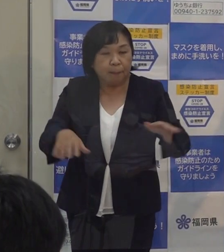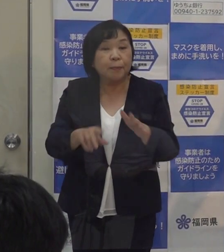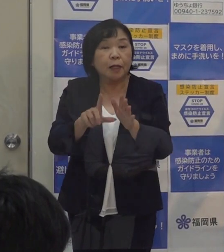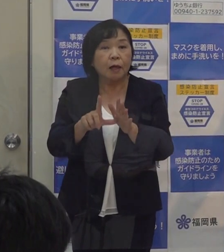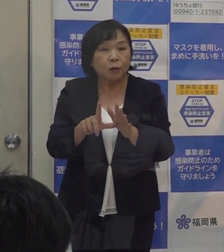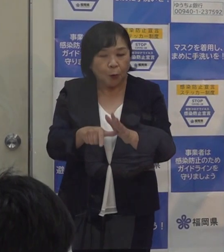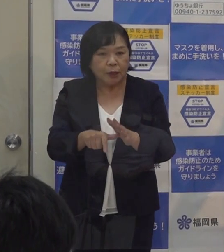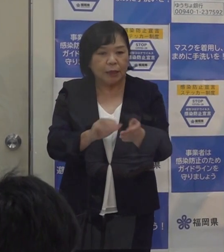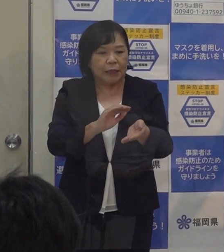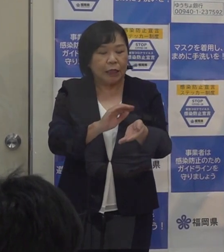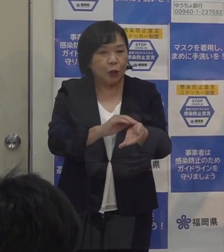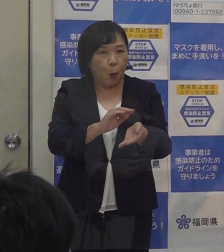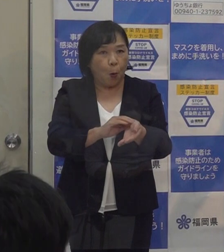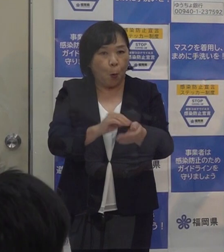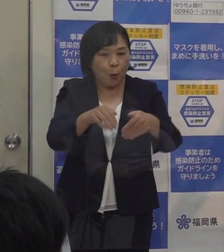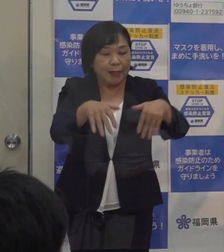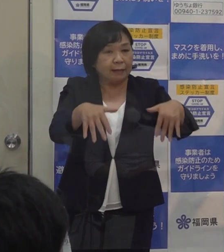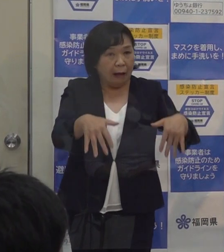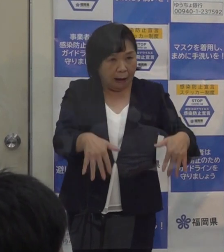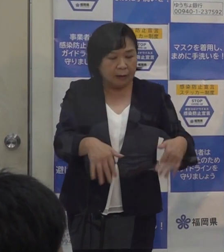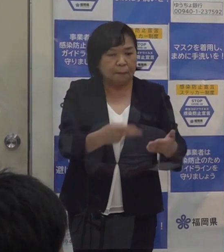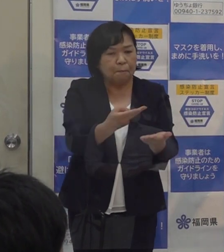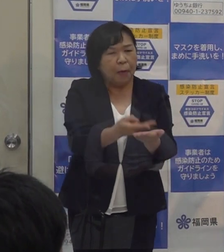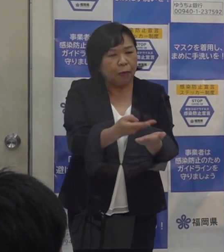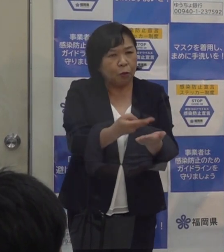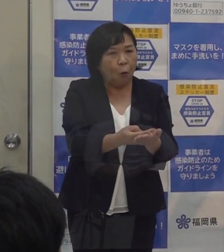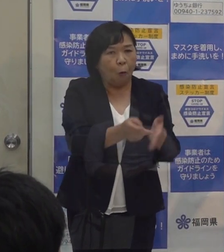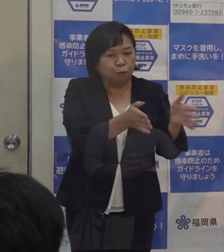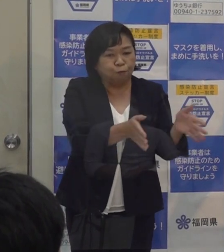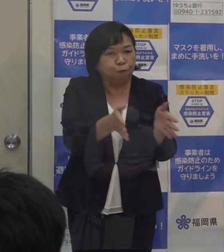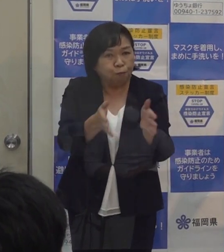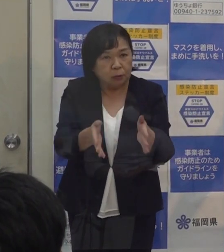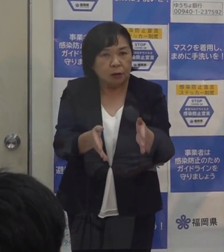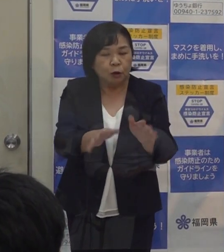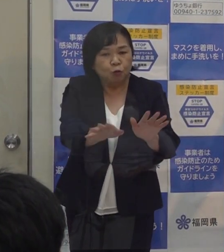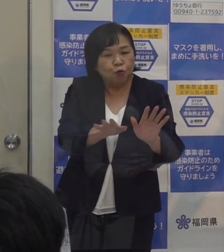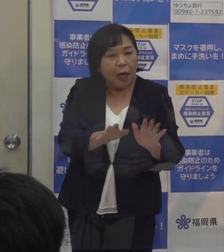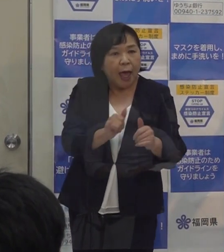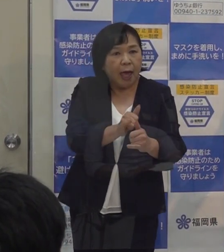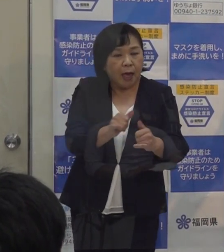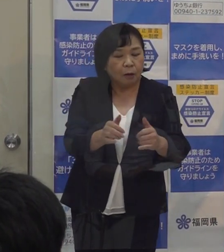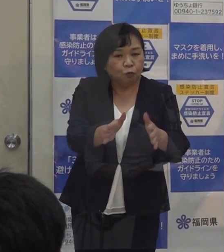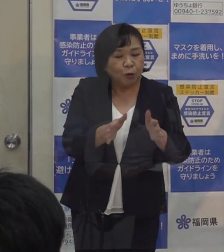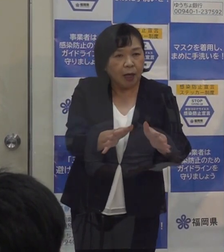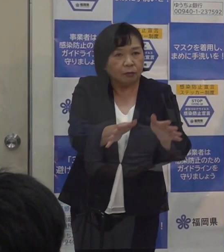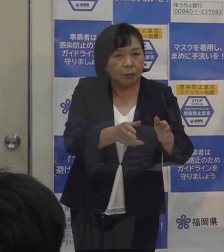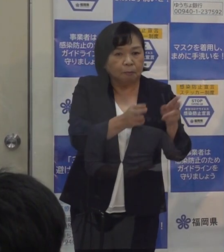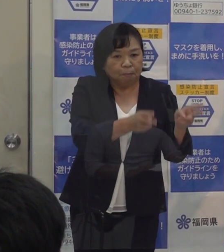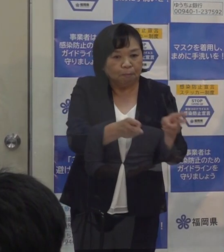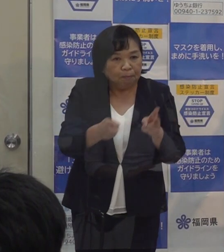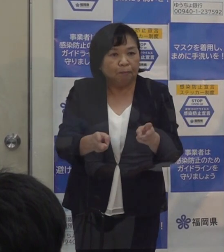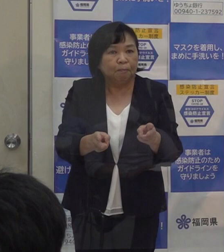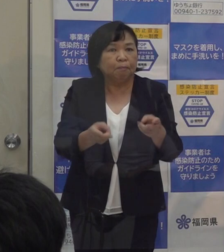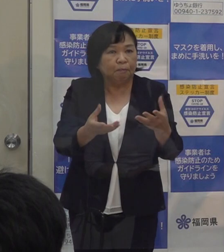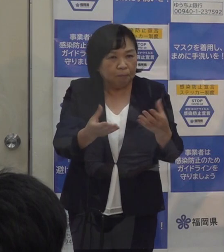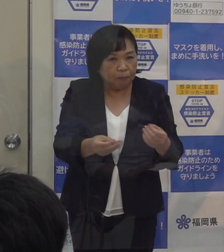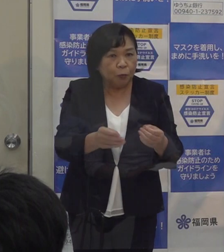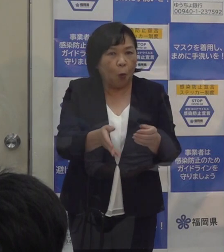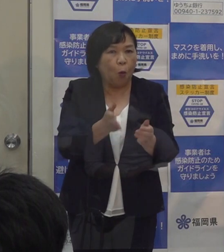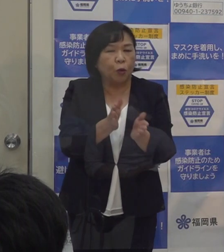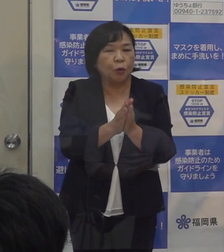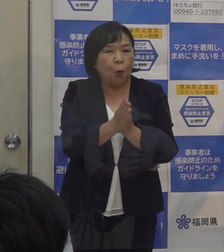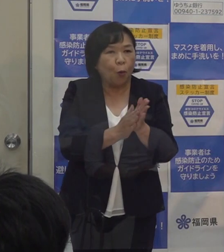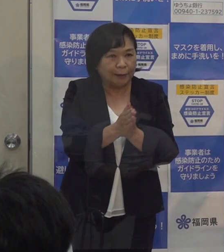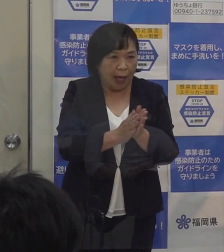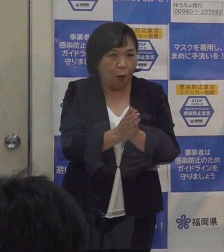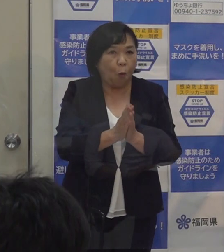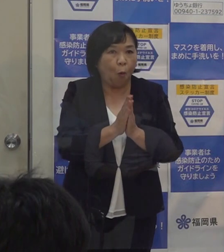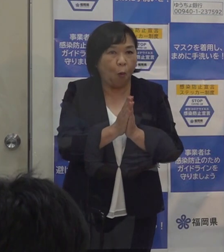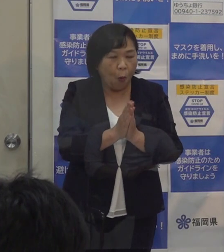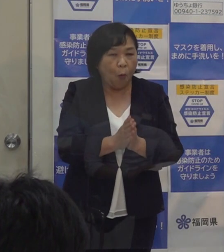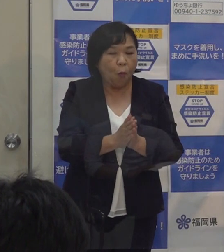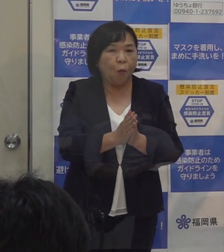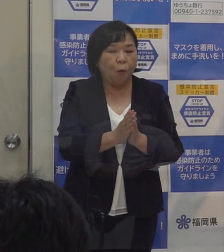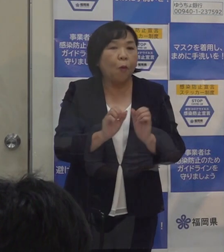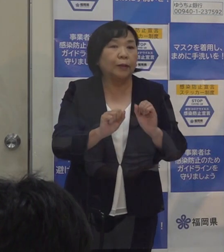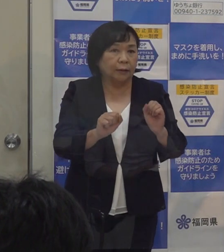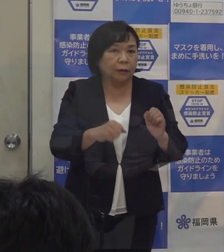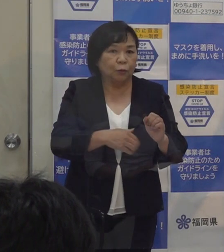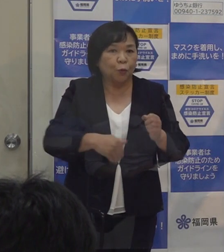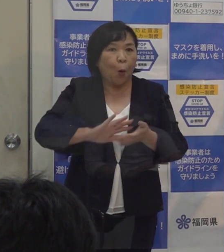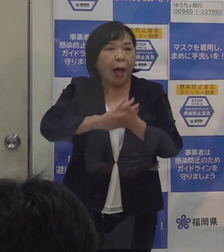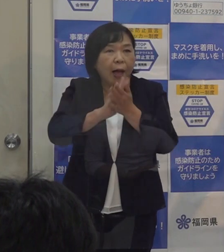医療機関に対してベッドの準備 受け入れ 治療体制を整備していただく その要請をするための県独自の指標です